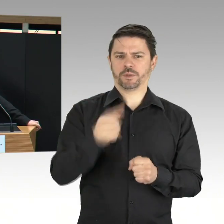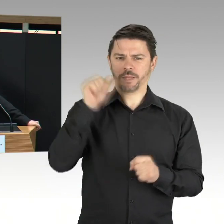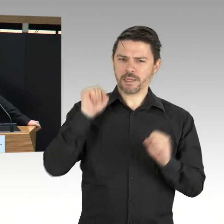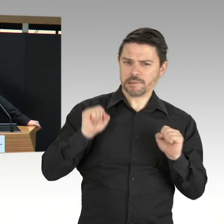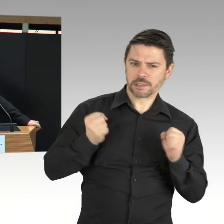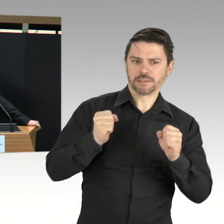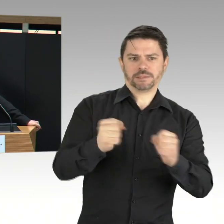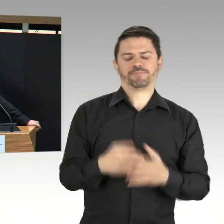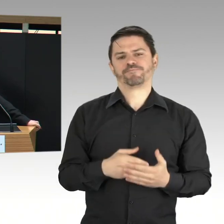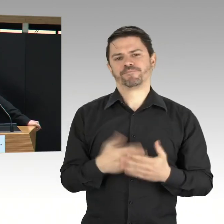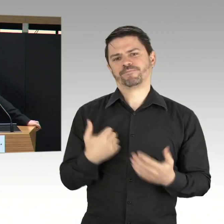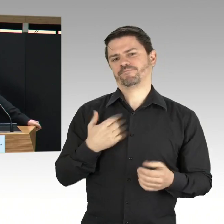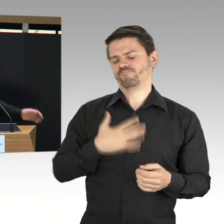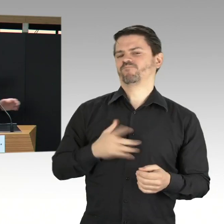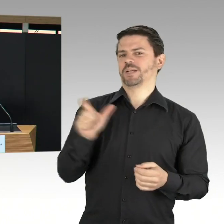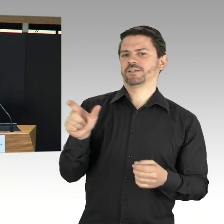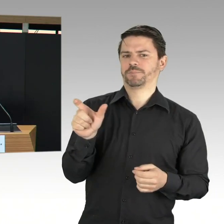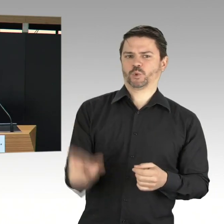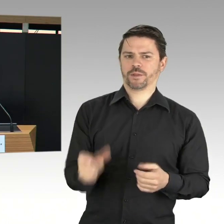dir persönlich auch noch einmal Danke zu sagen, herzlichen Dank.